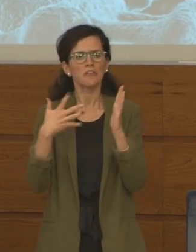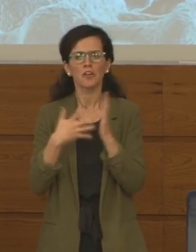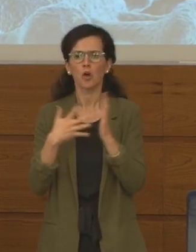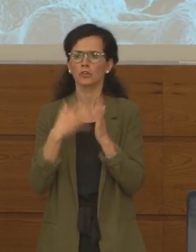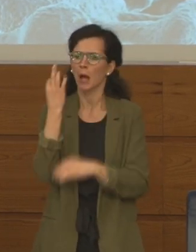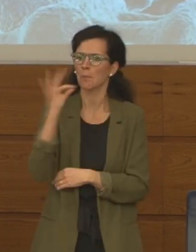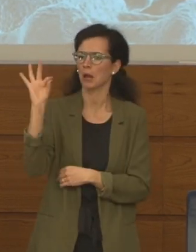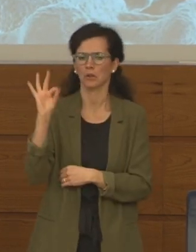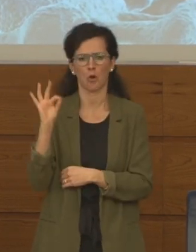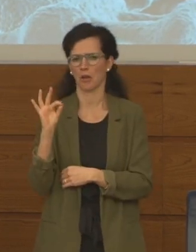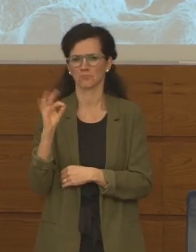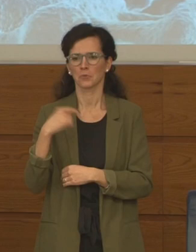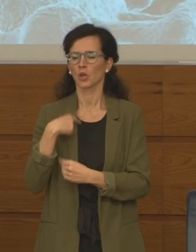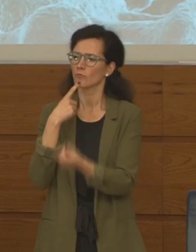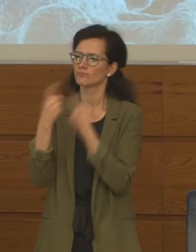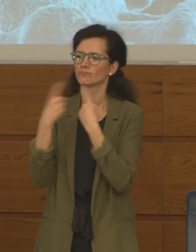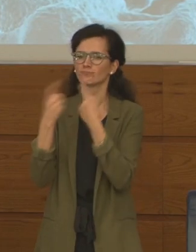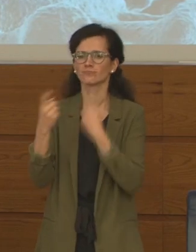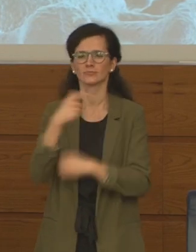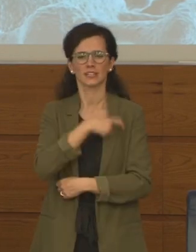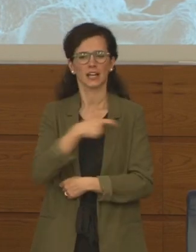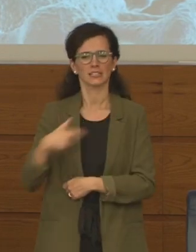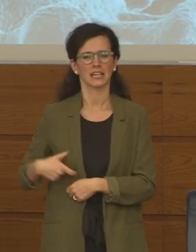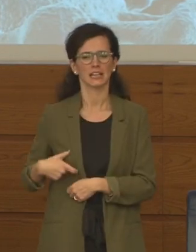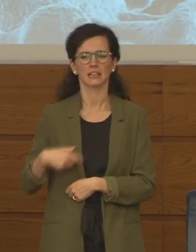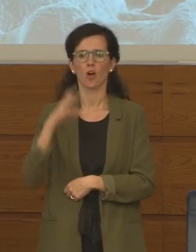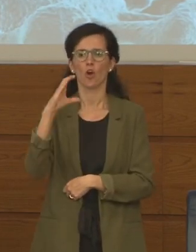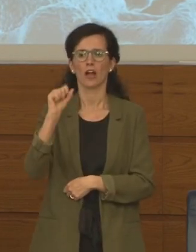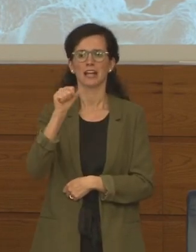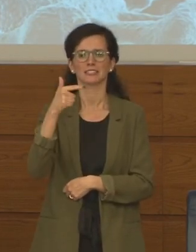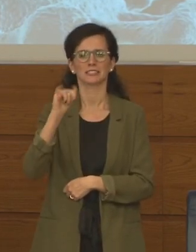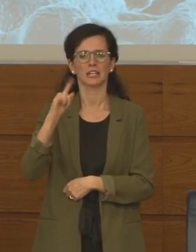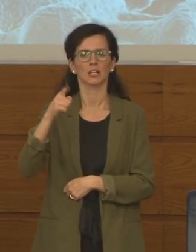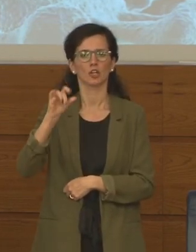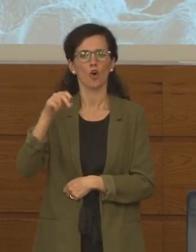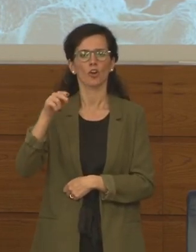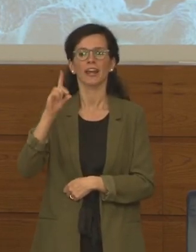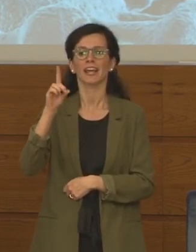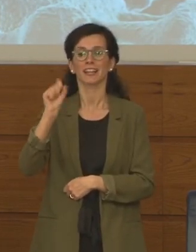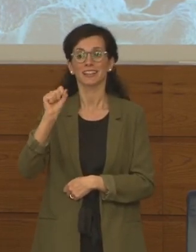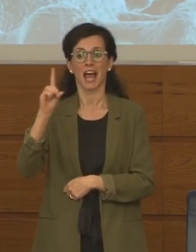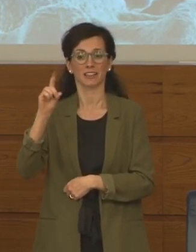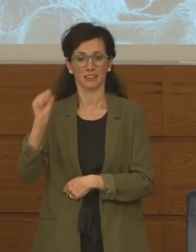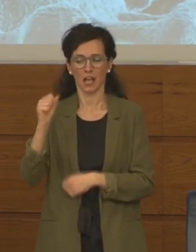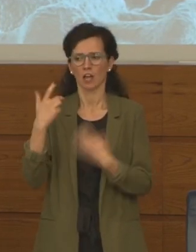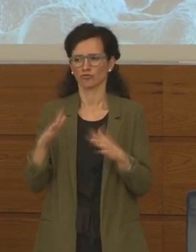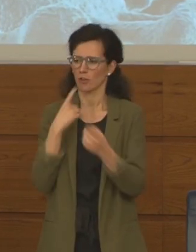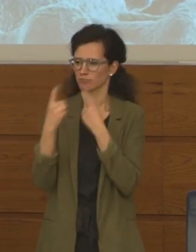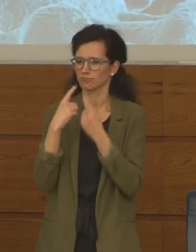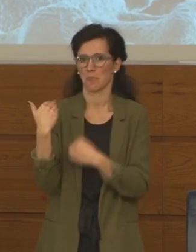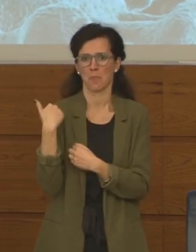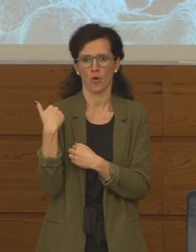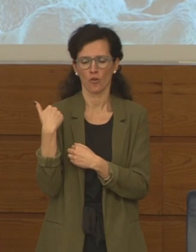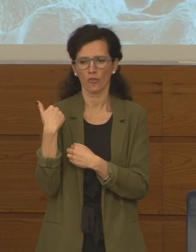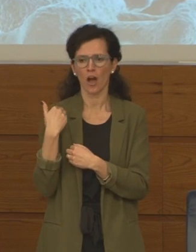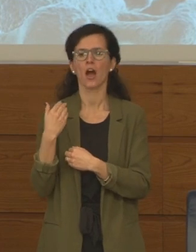io ho parlato col sindaco di Castiglione D'adda poco fa, più volte col prefetto di Lodi